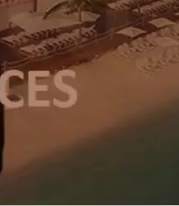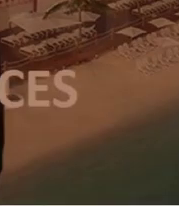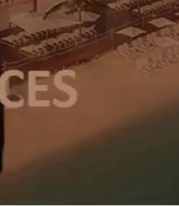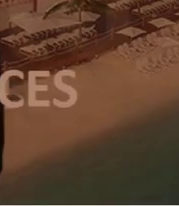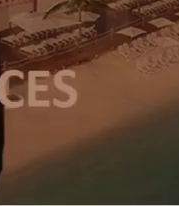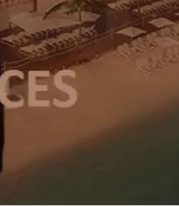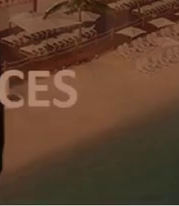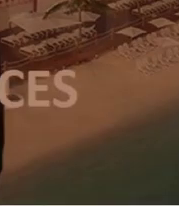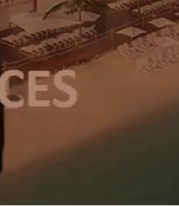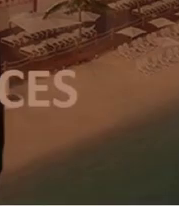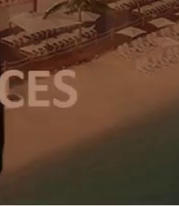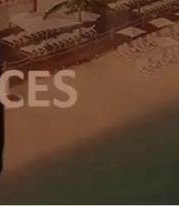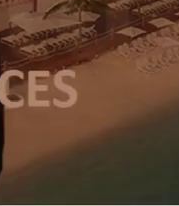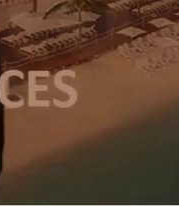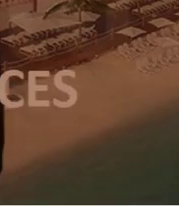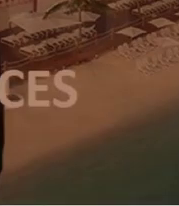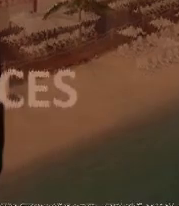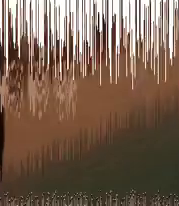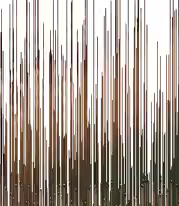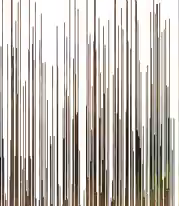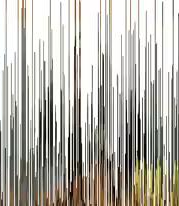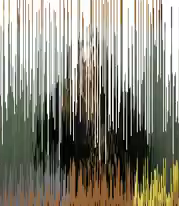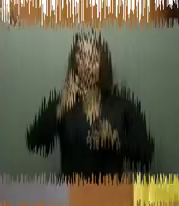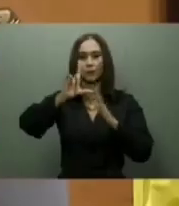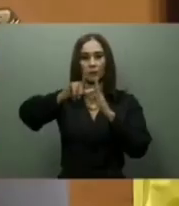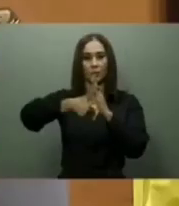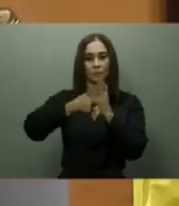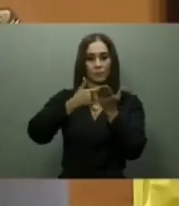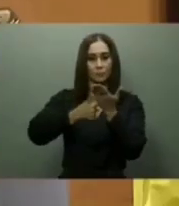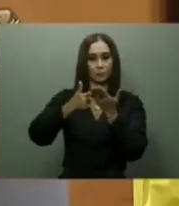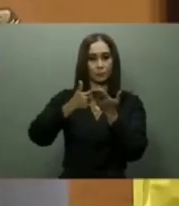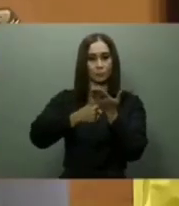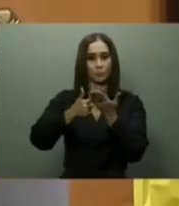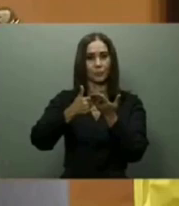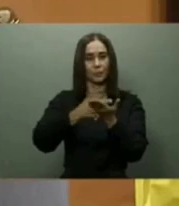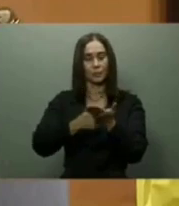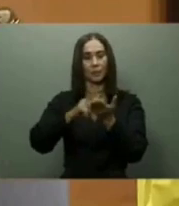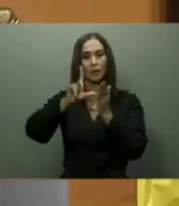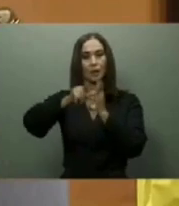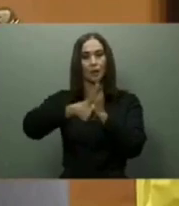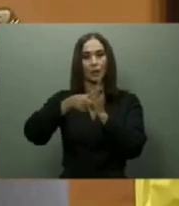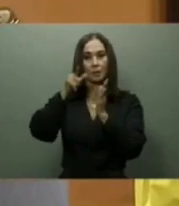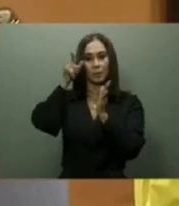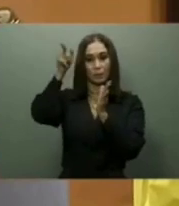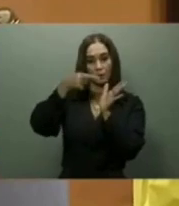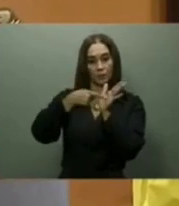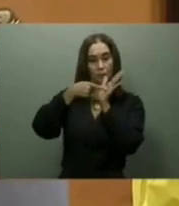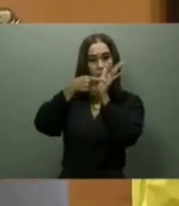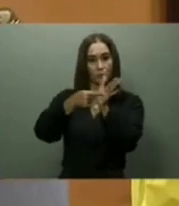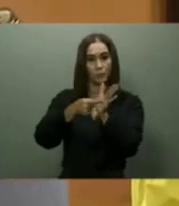Ambos hoteles están ubicados en Miches, provincia El Seibo, y tienen un total de 496 habitaciones.